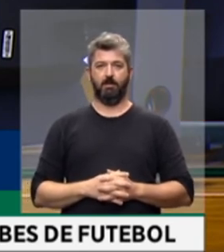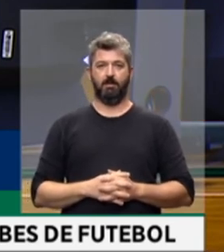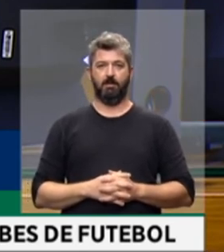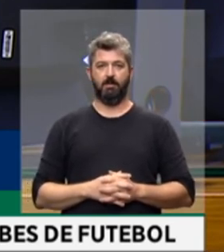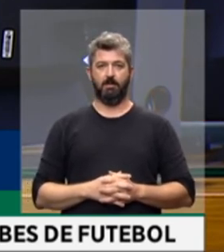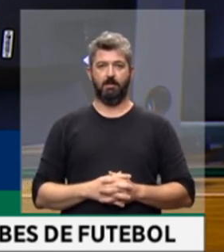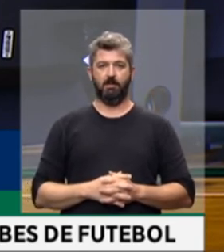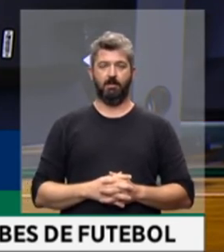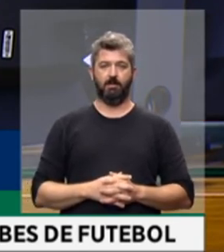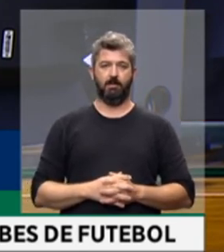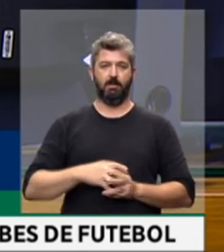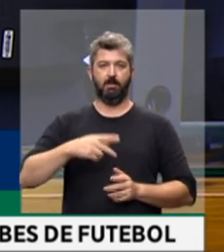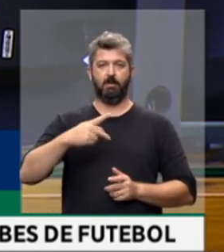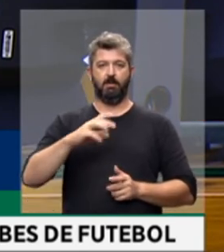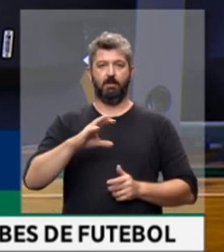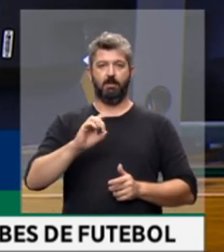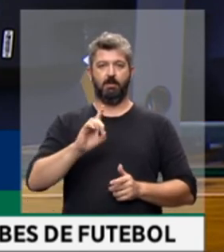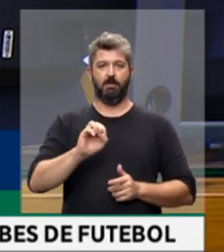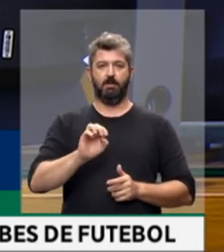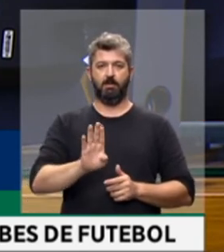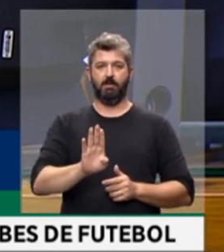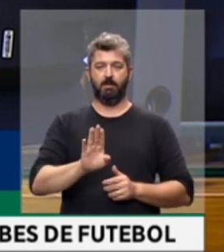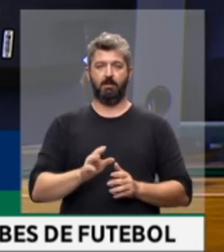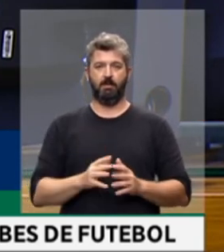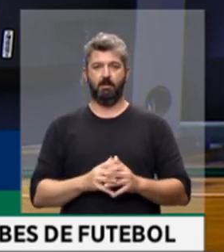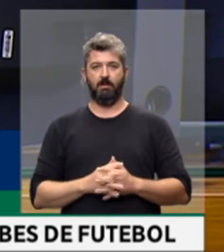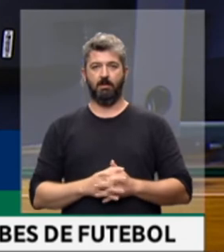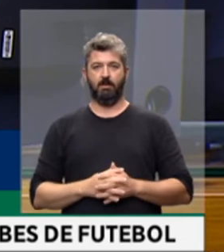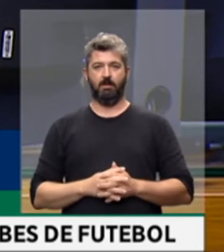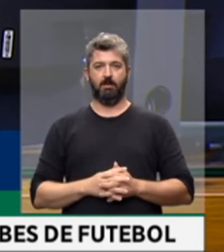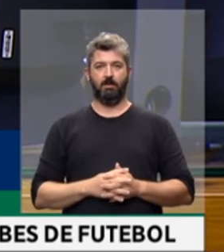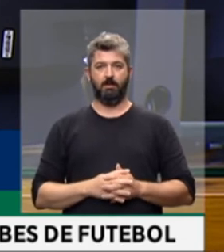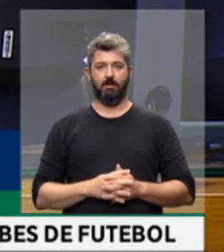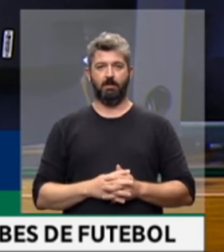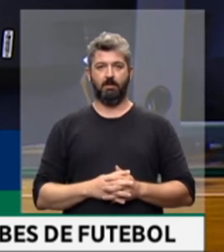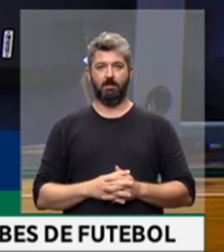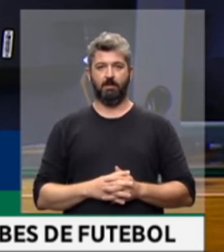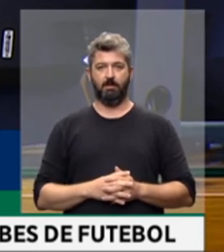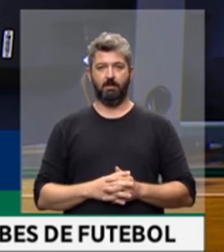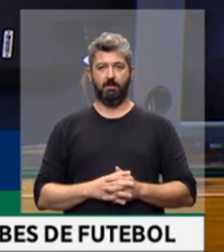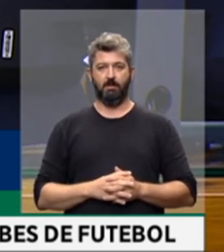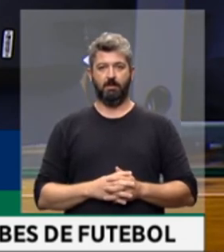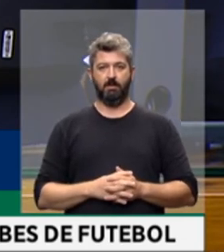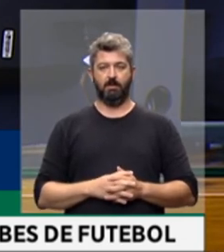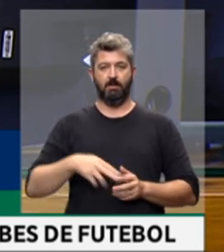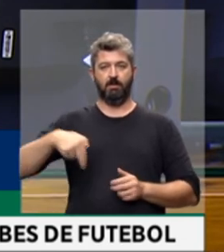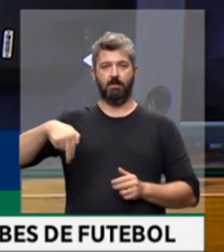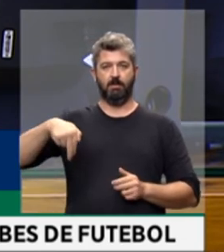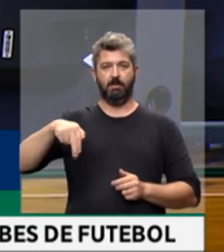APROVEITO PARA PARABENIZAR O DEPUTADO EDMILSON PELA SUA ELEIÇÃO. [APLAUSOS]. E DESEJAR BOAS VINDAS A NOBRE DEPUTADA QUE SOMARÁCONOSCO A